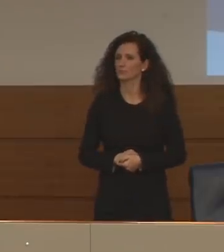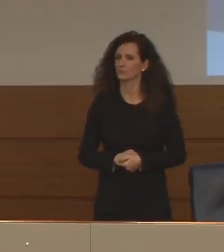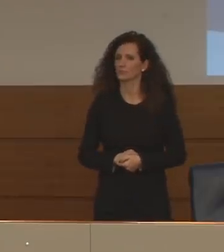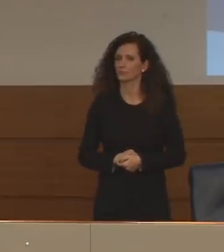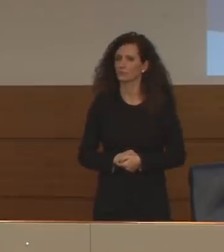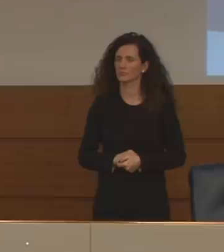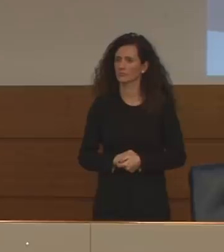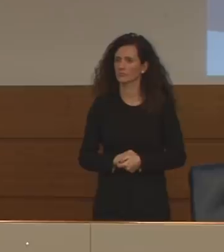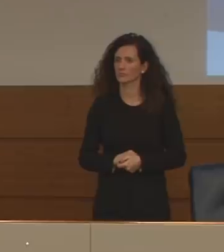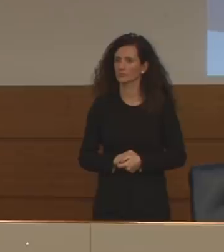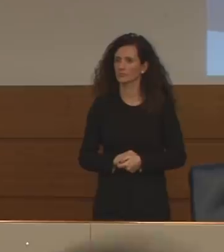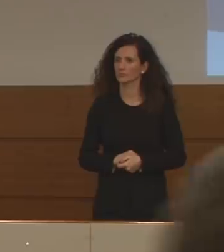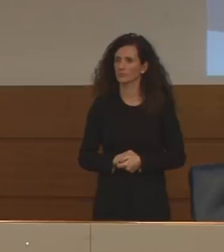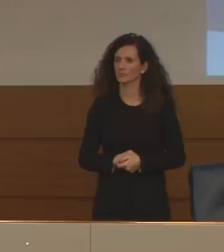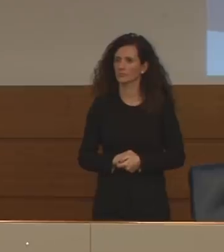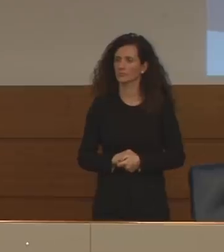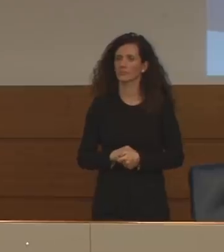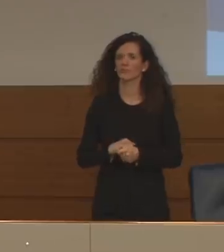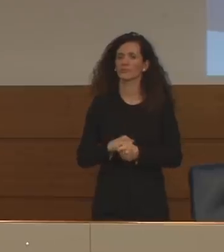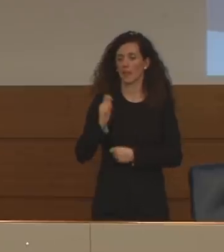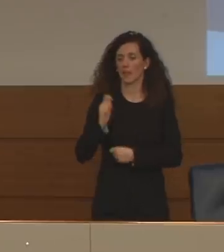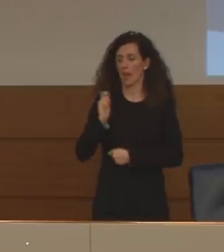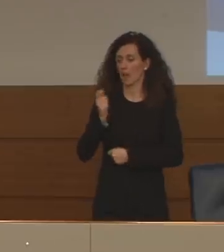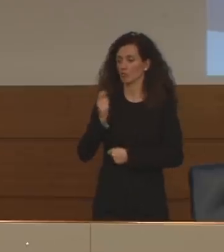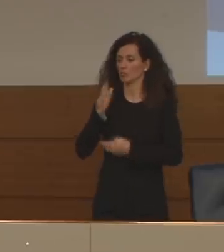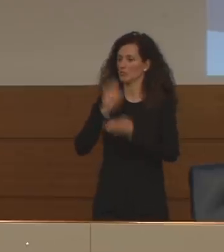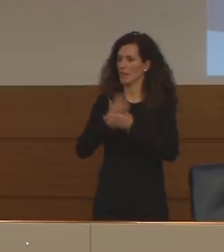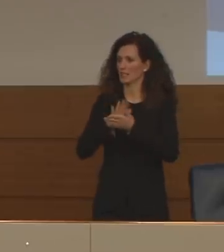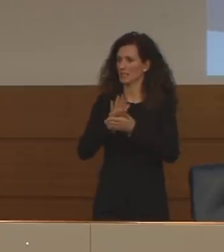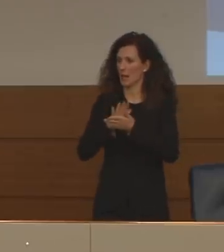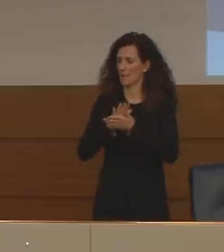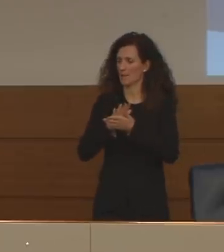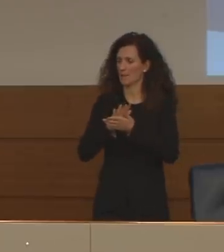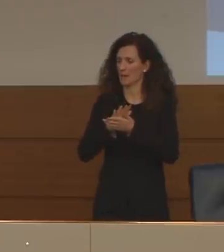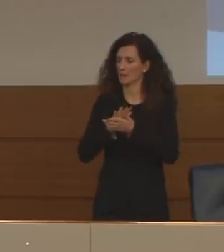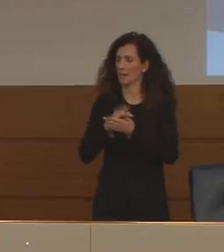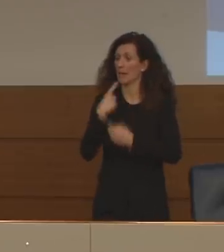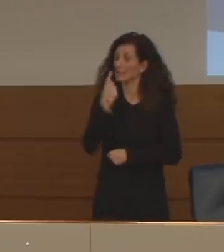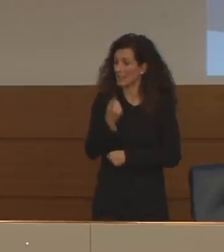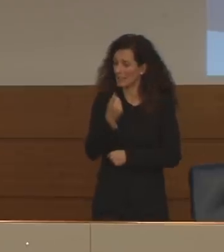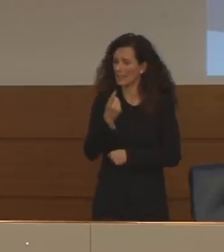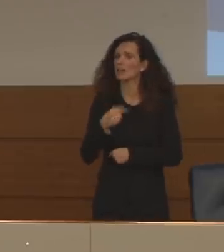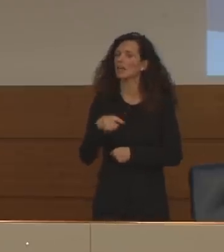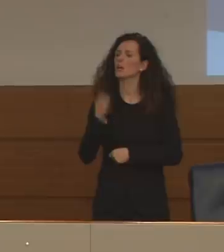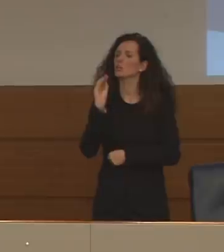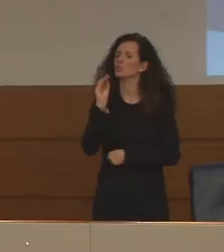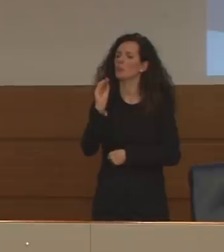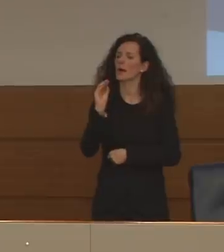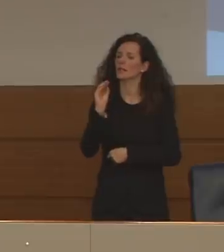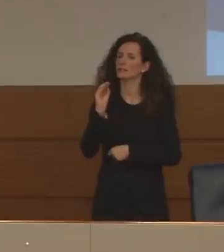(domanda giornalista) Marco Melli agenzia stampa Dire, una domanda per il dottor Borrelli in merito